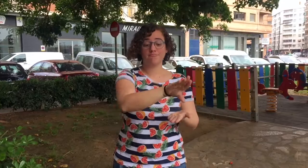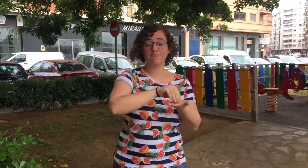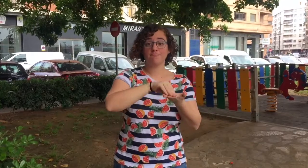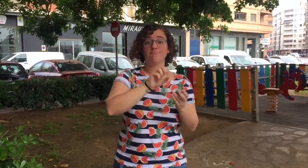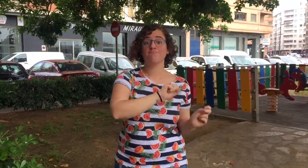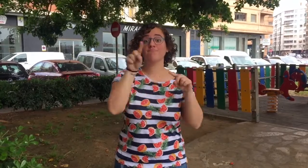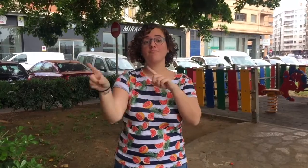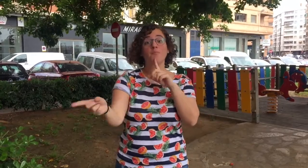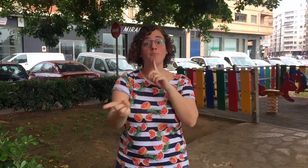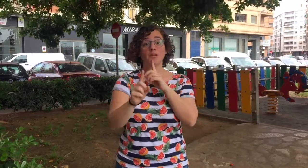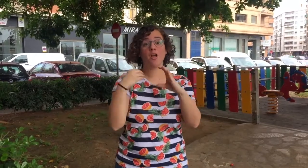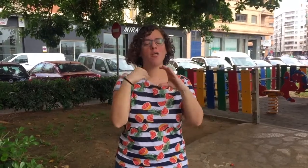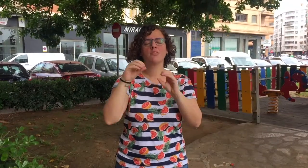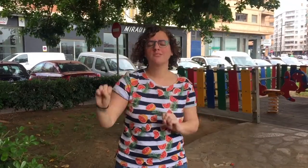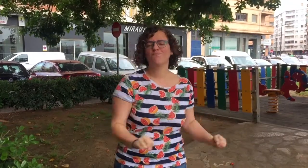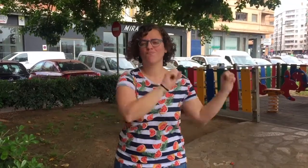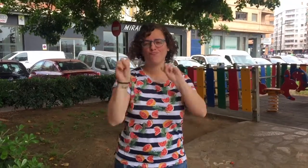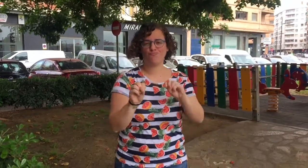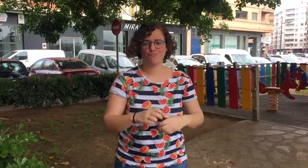opiniones trasladadas al VII Congreso, enmiendas que la CJS-CNSE defenderá en Bilbao.